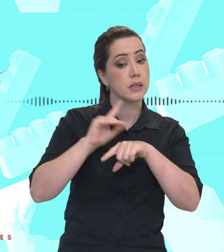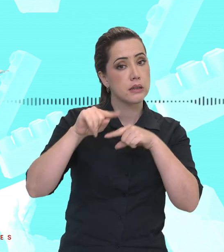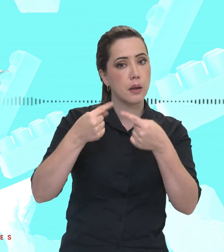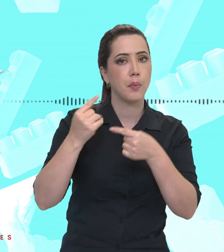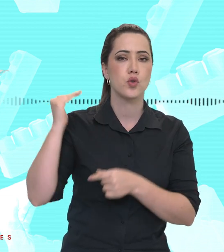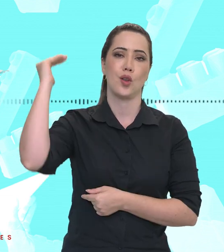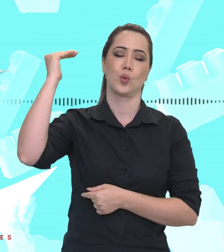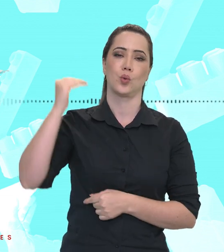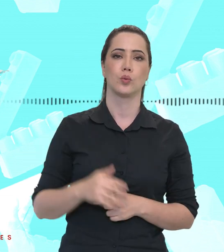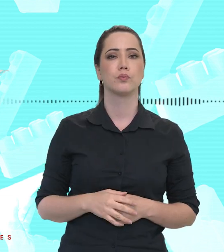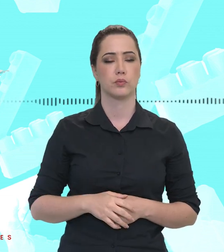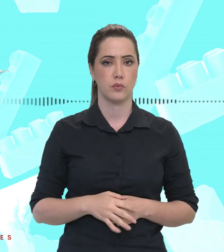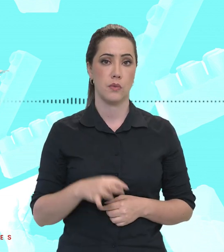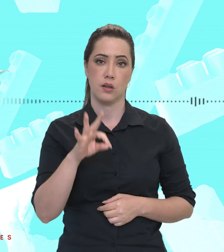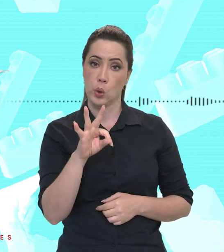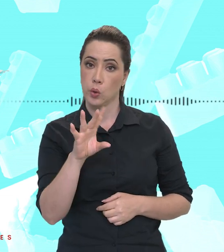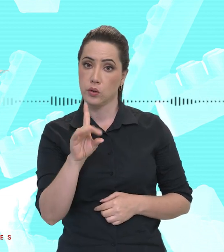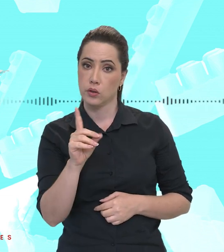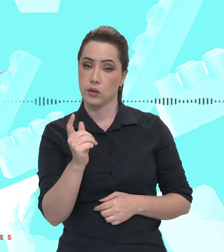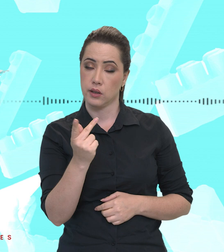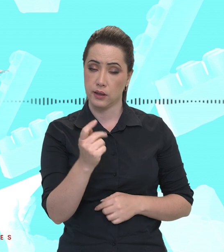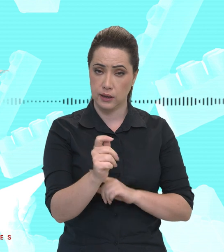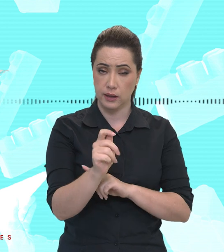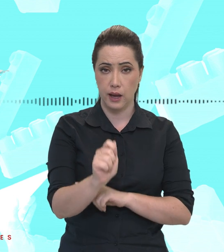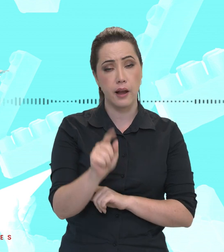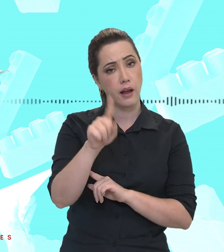[Patrícia] O TDAH é um transtorno de causas genéticas que aparece na infância. Quando